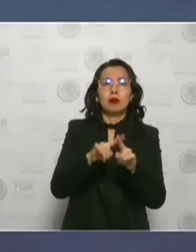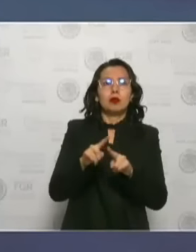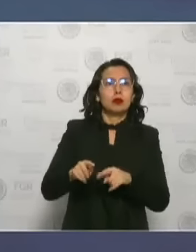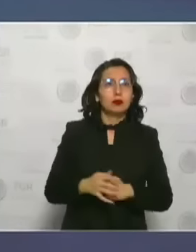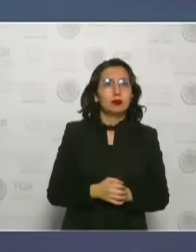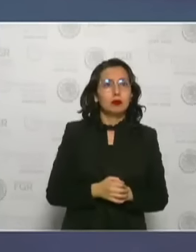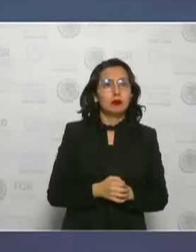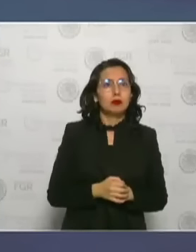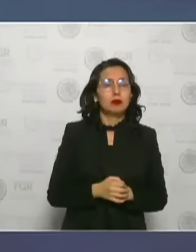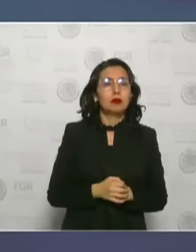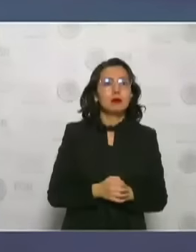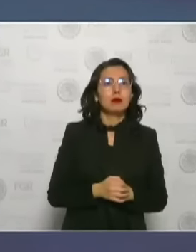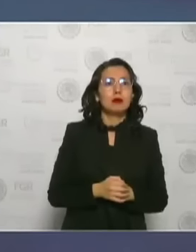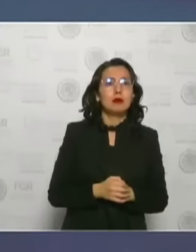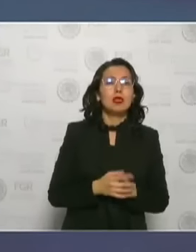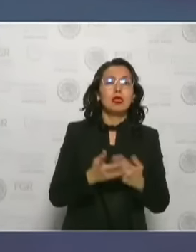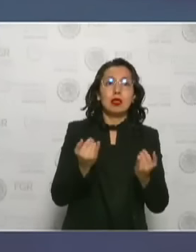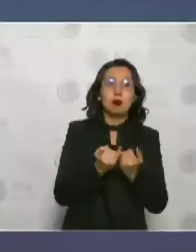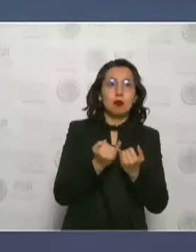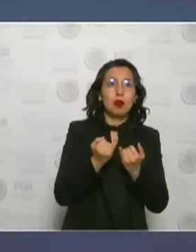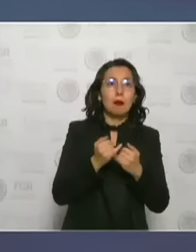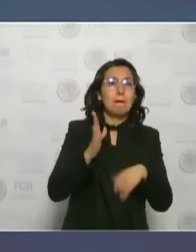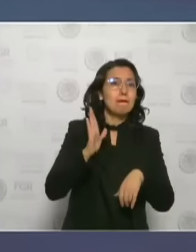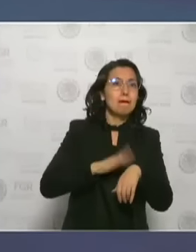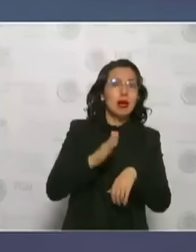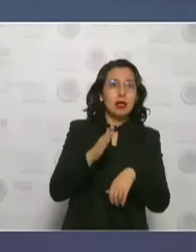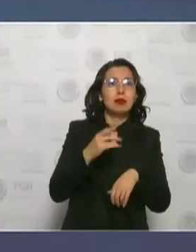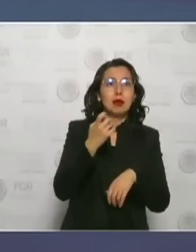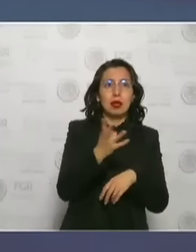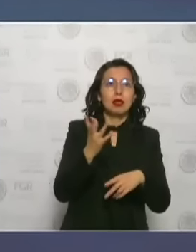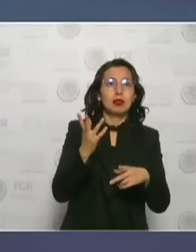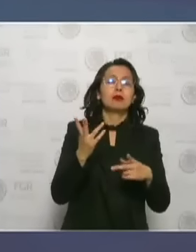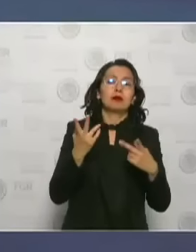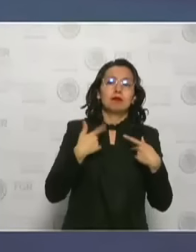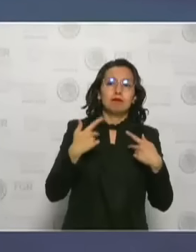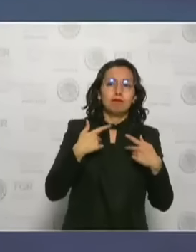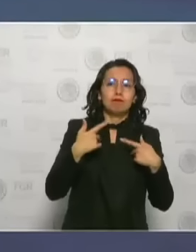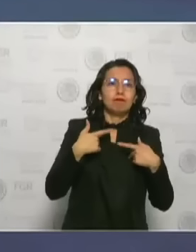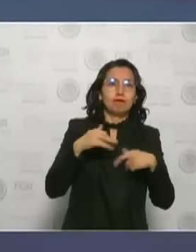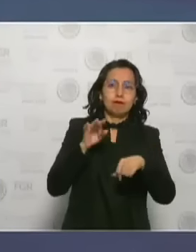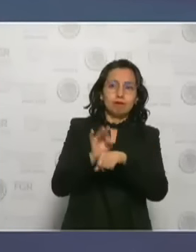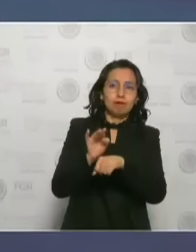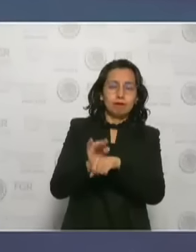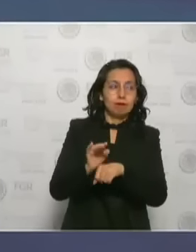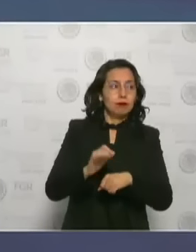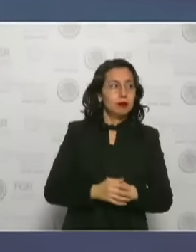menos carga administrativa y más para la labor sustantiva de la fiscalía.